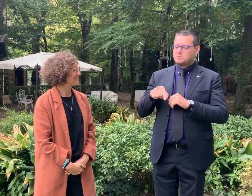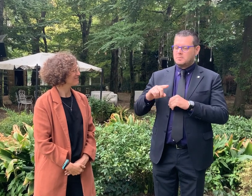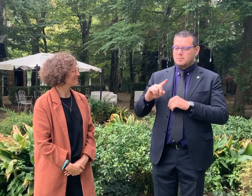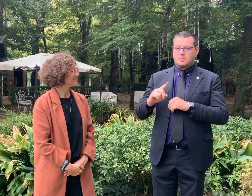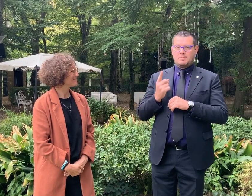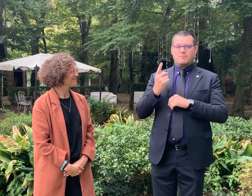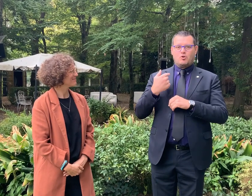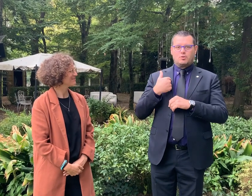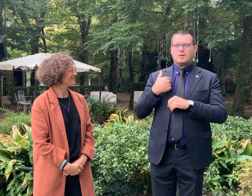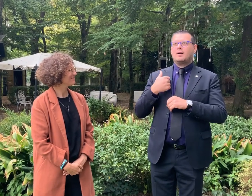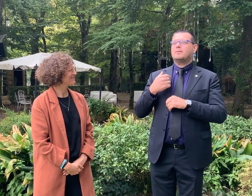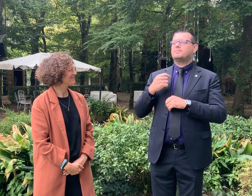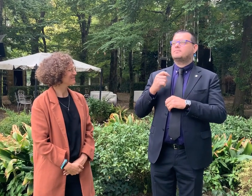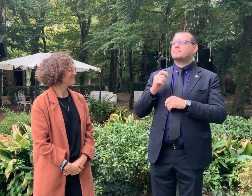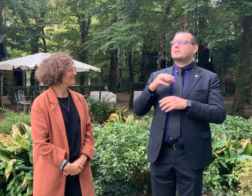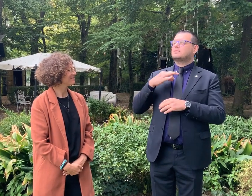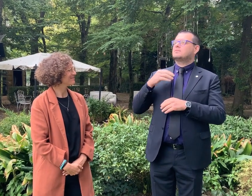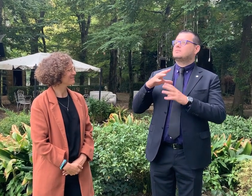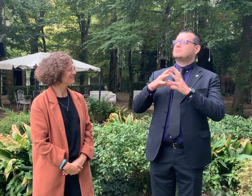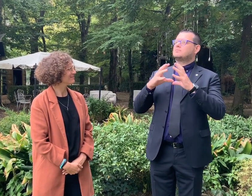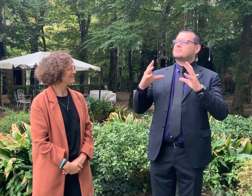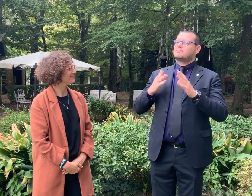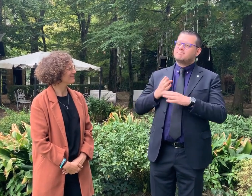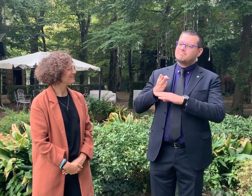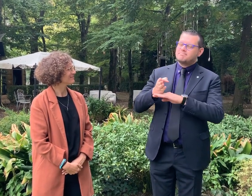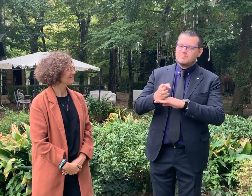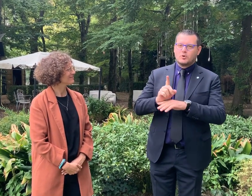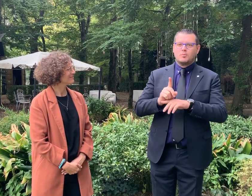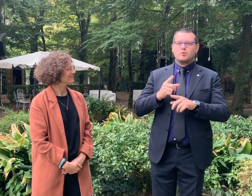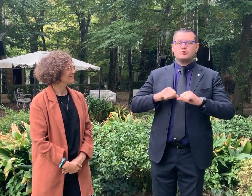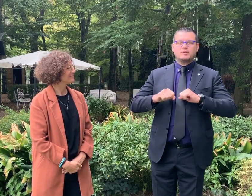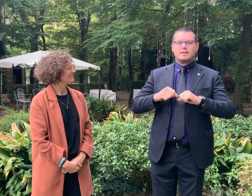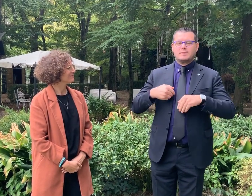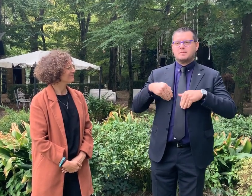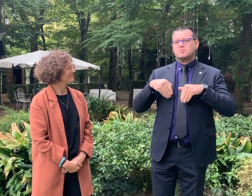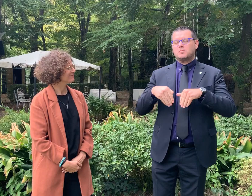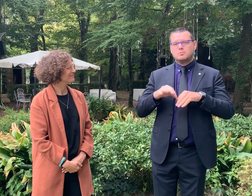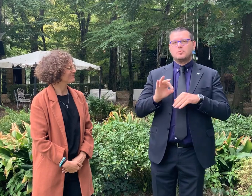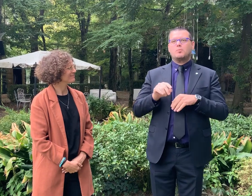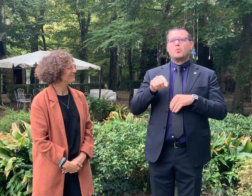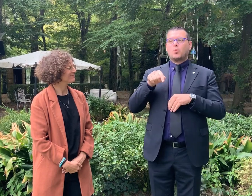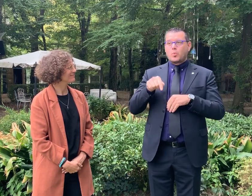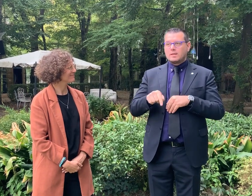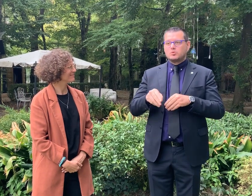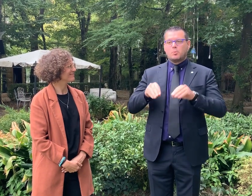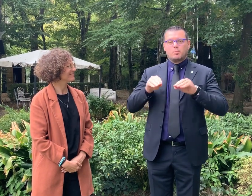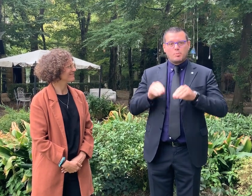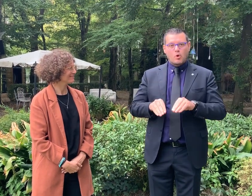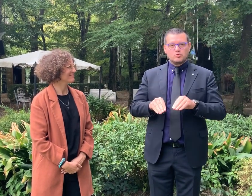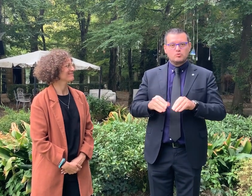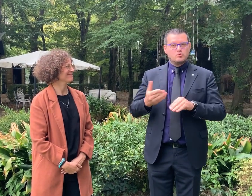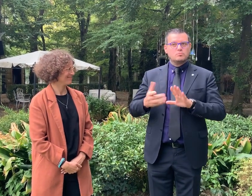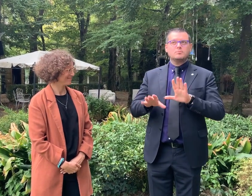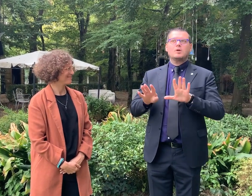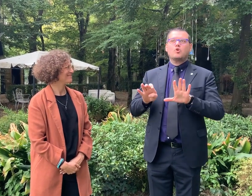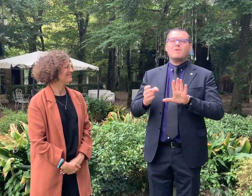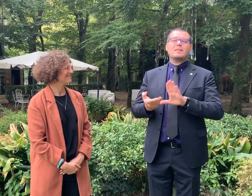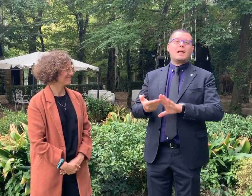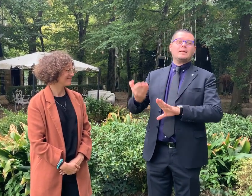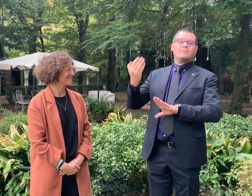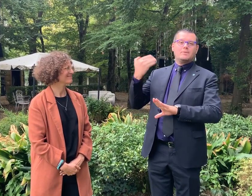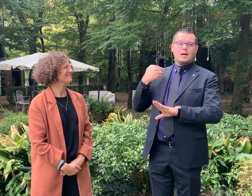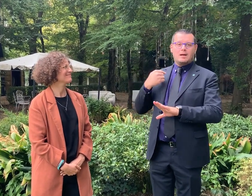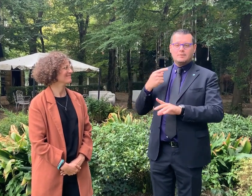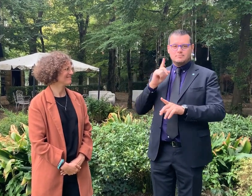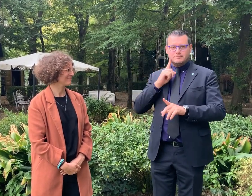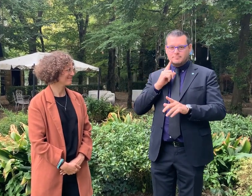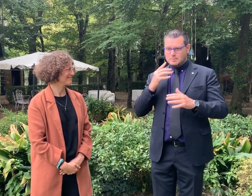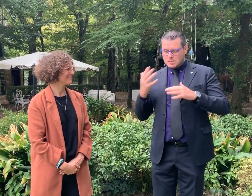Oggi, per la prima volta, io come consigliere direttivo sono stato in un luogo dove 90 anni fa i sordi si erano riuniti